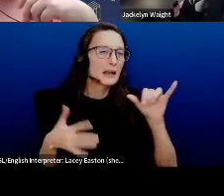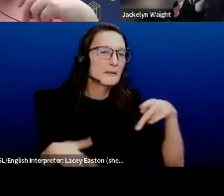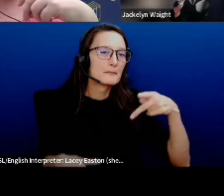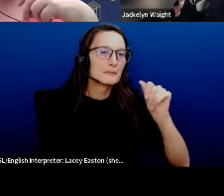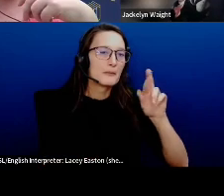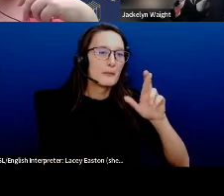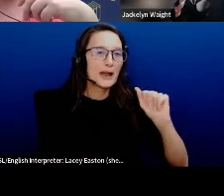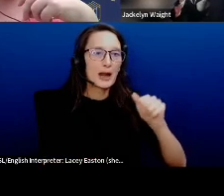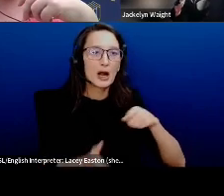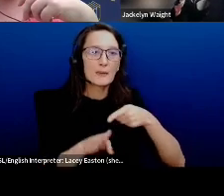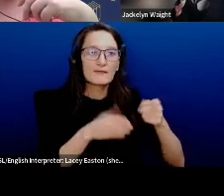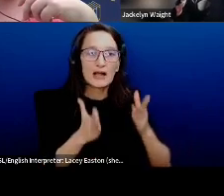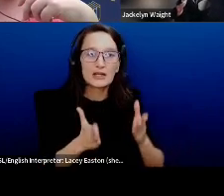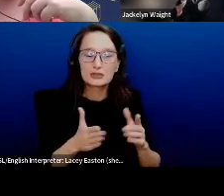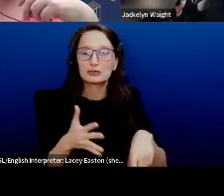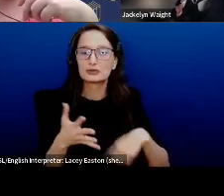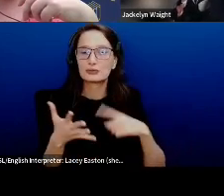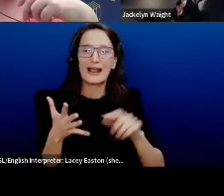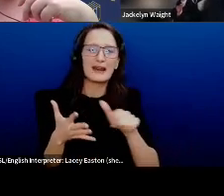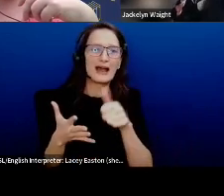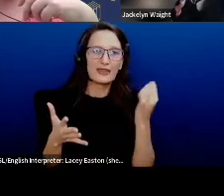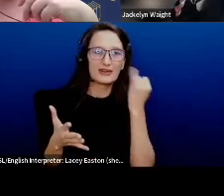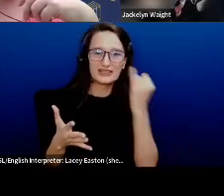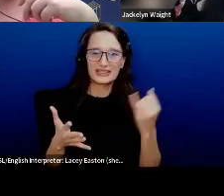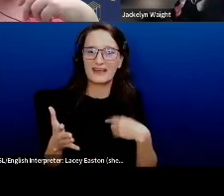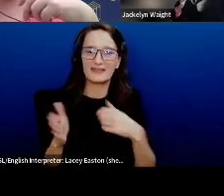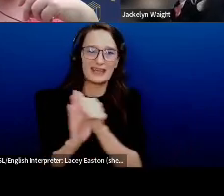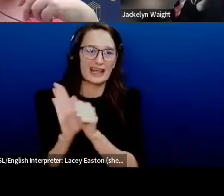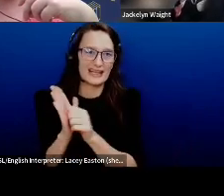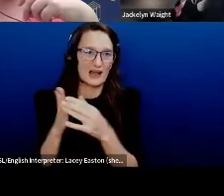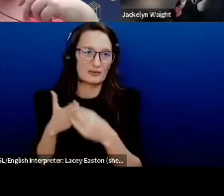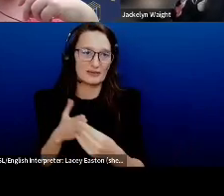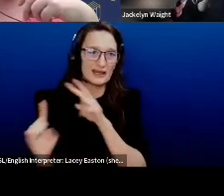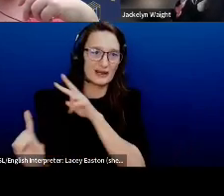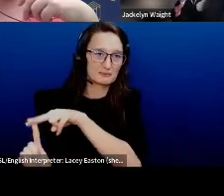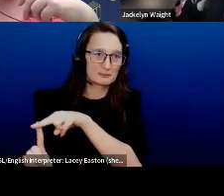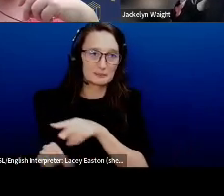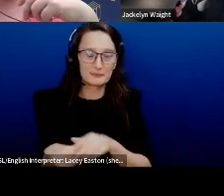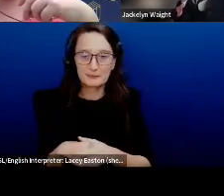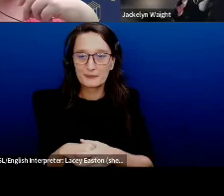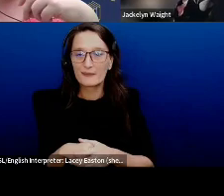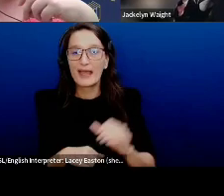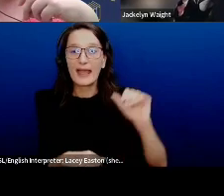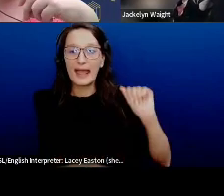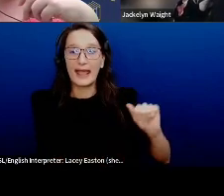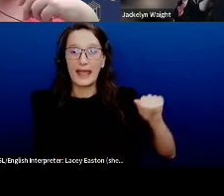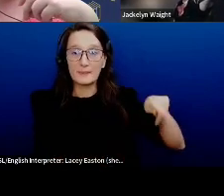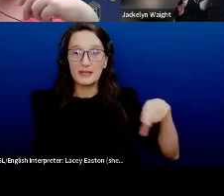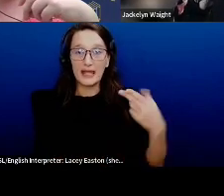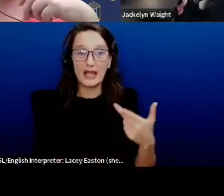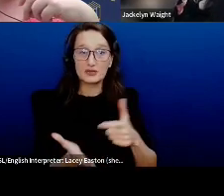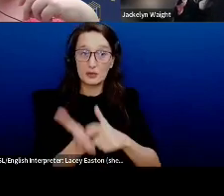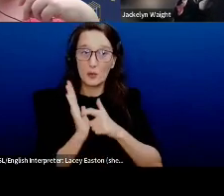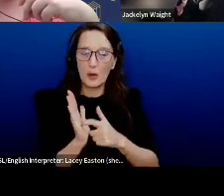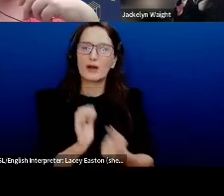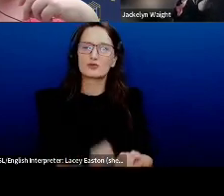responsable de la cuenta. Las cuentas de APH requieren que una persona sea designada administradora de la cuenta. Cualquier persona que